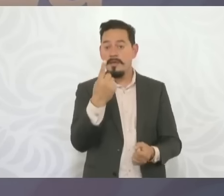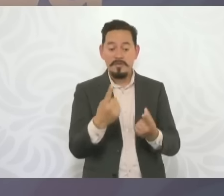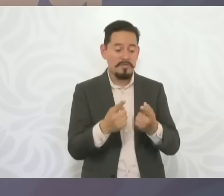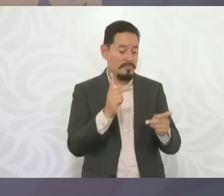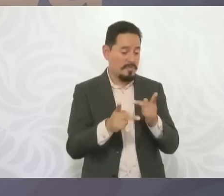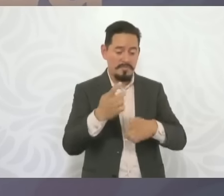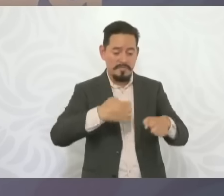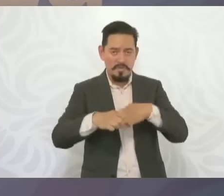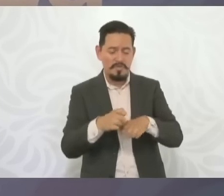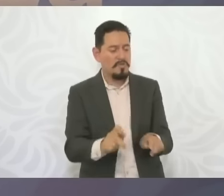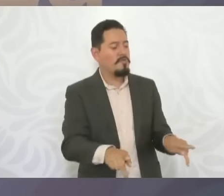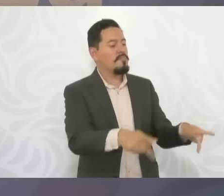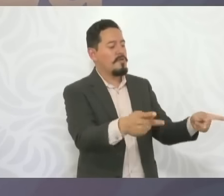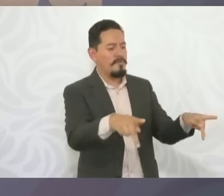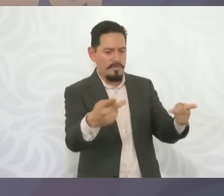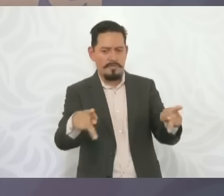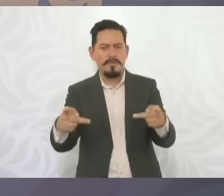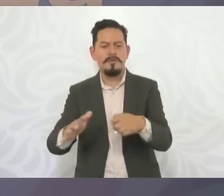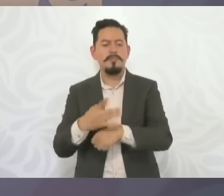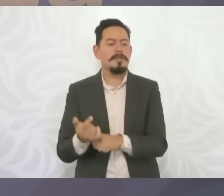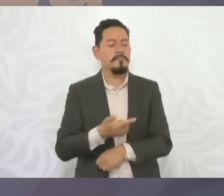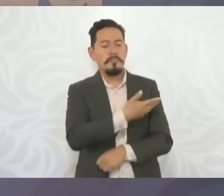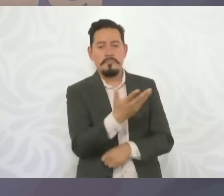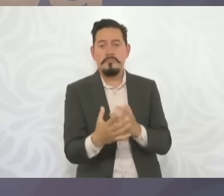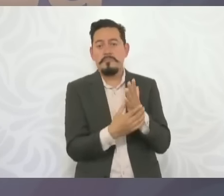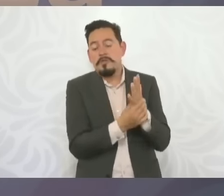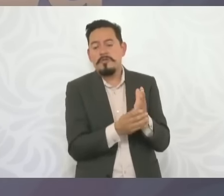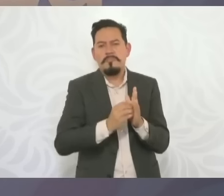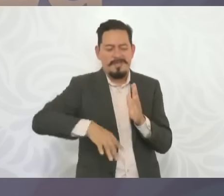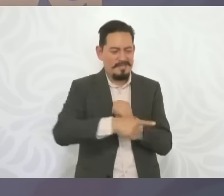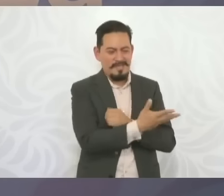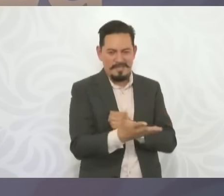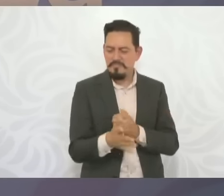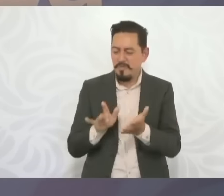bajo el argumento de que el sector privado incrementaría la inversión, pero hoy el sector